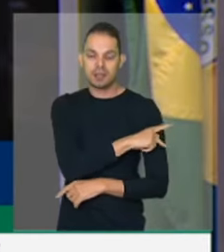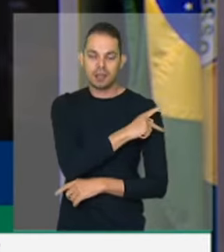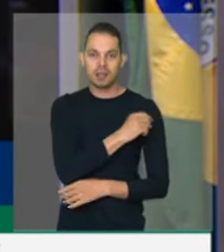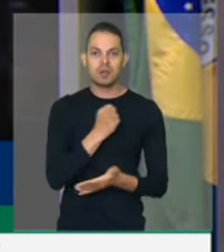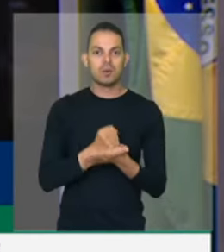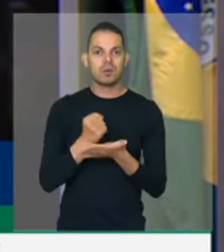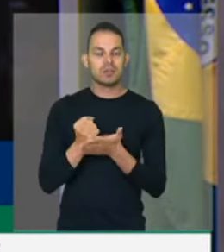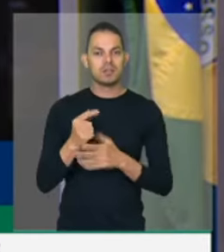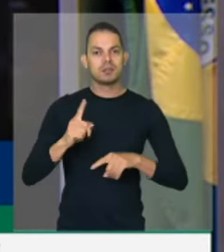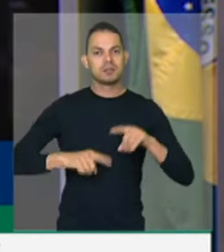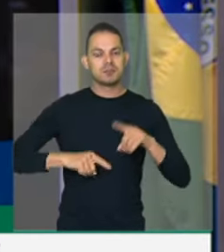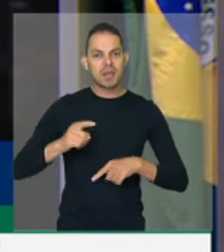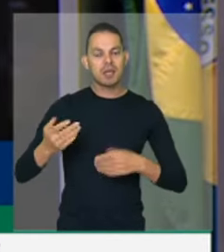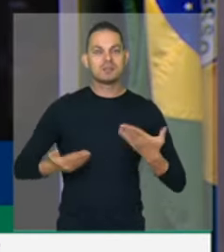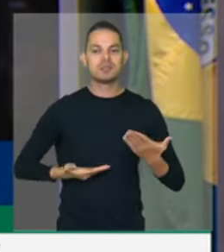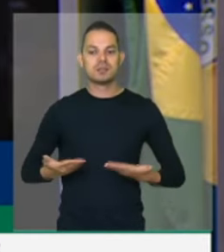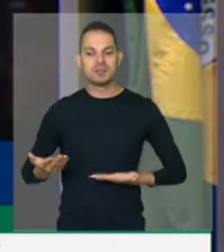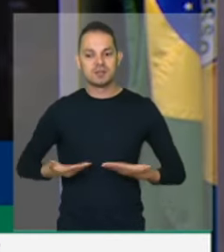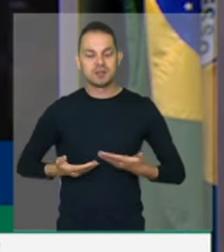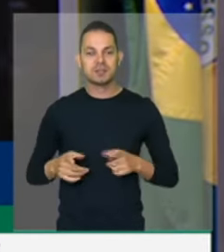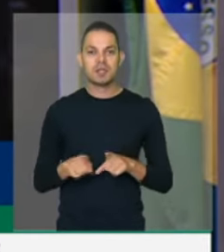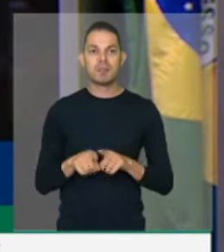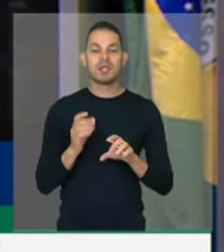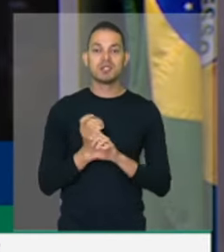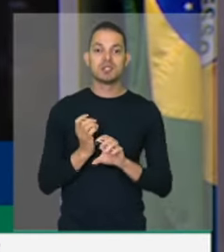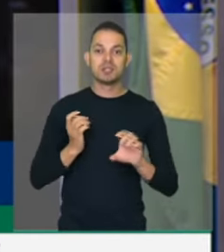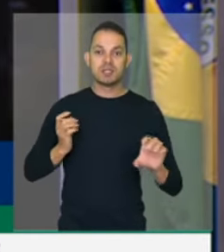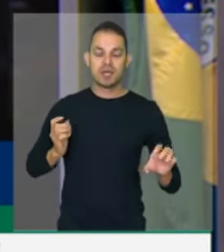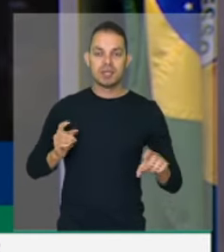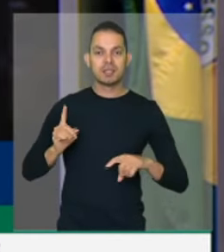ENGENHARIA E INSUMOS DESTINADOS AO ENFRENTAMENTO DA EMERGÊNCIA DE SAÚDE PÚ BLICA, DE IMPORTÂNCIA